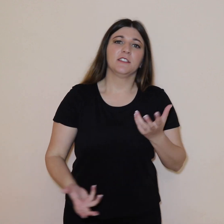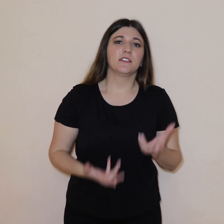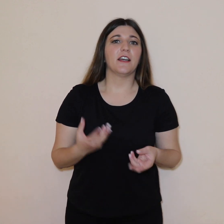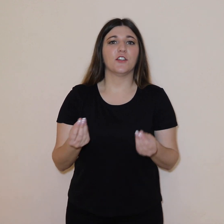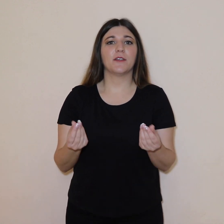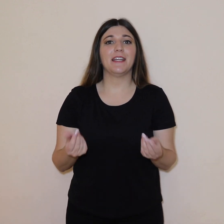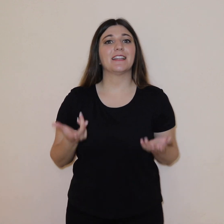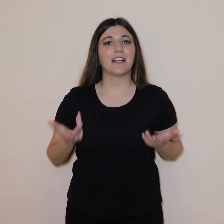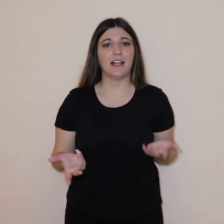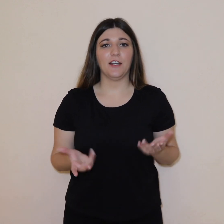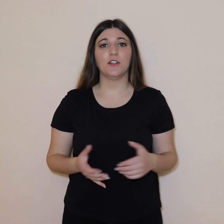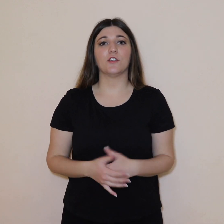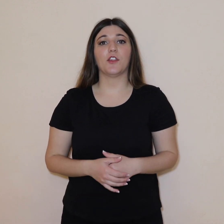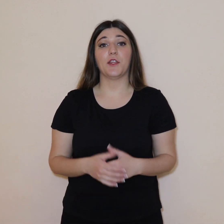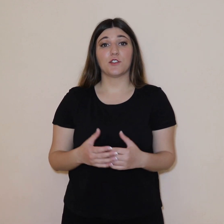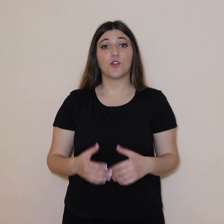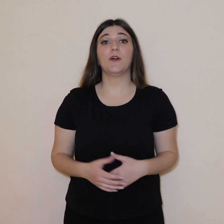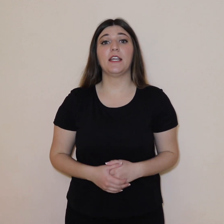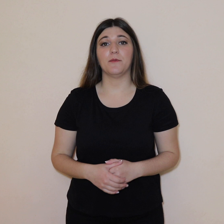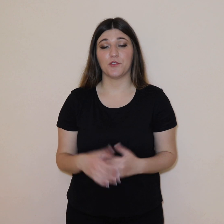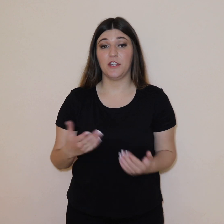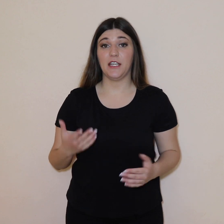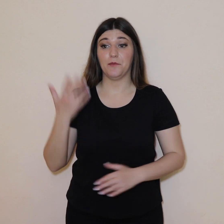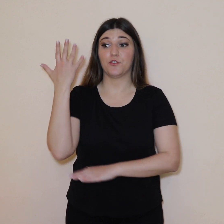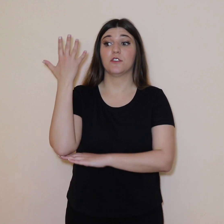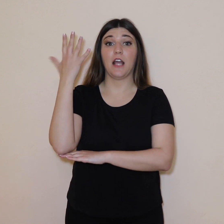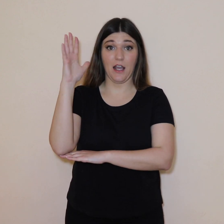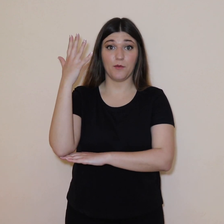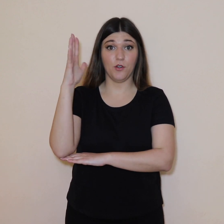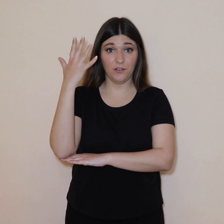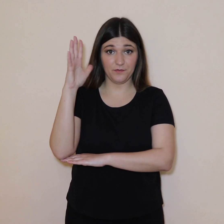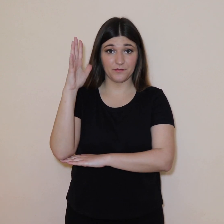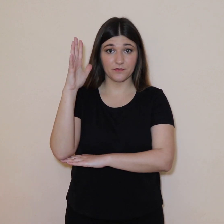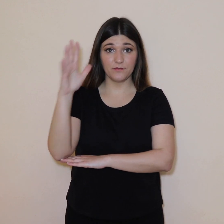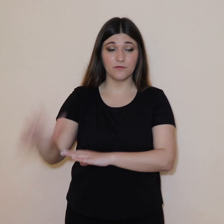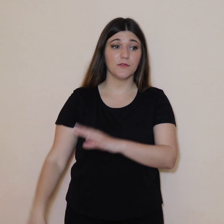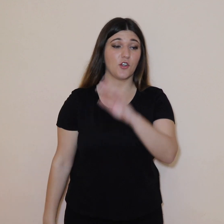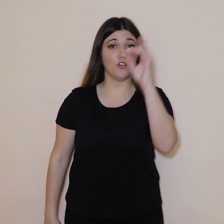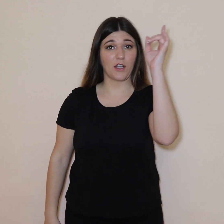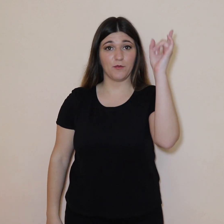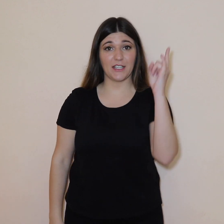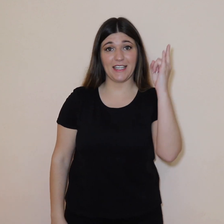pum"? No se vería tan claro. Entonces ¿como haríamos? Diríamos "árbol", colocamos aquí